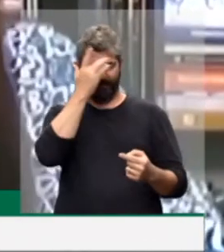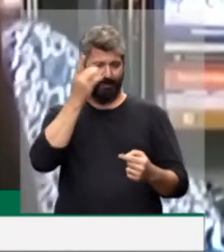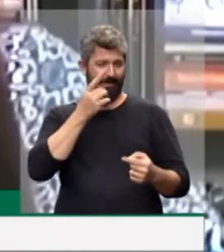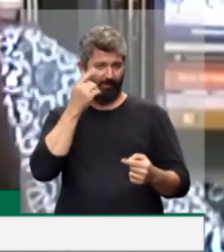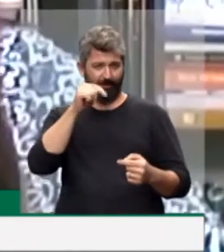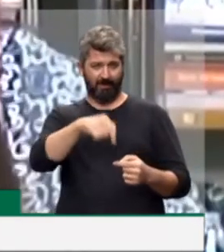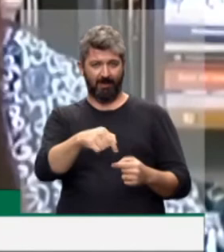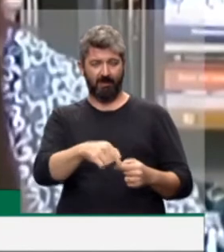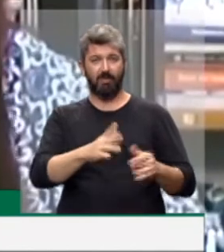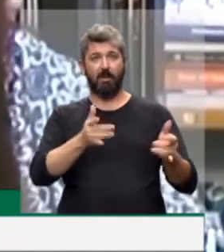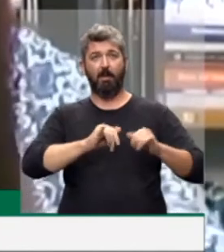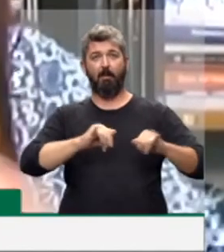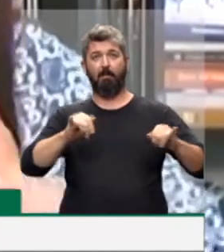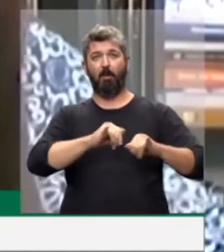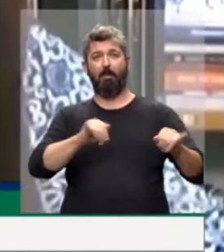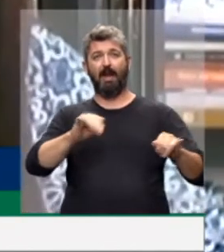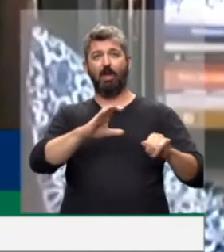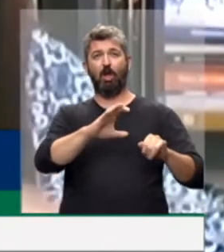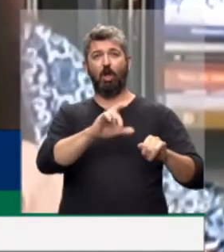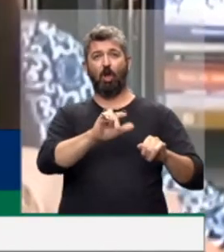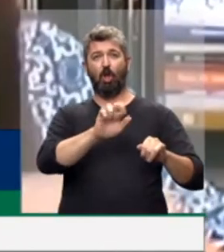PRESIDENTE, NÓS VAMOS ORIENTAR NÃO, MAS EU GOSTARIA DE DIZER QUE HÁ DEPUTADOS